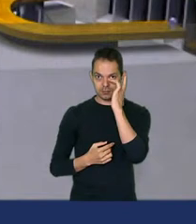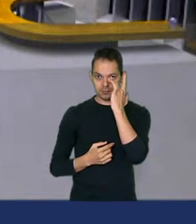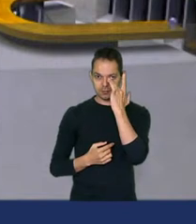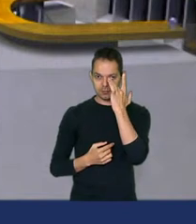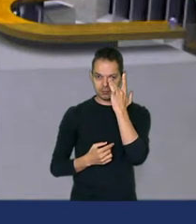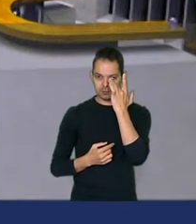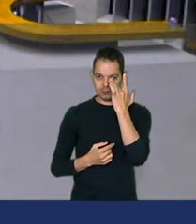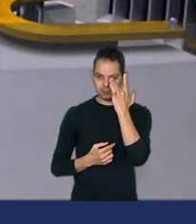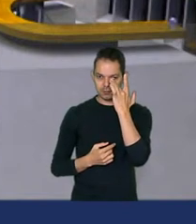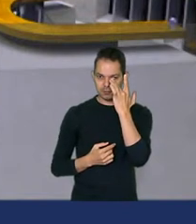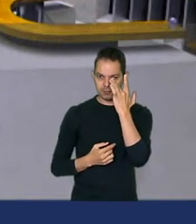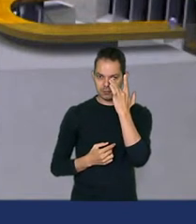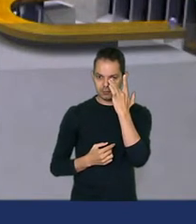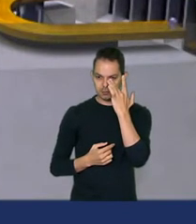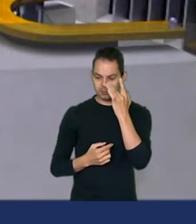QUINTA-FEIRA, O DESTAQUE DE